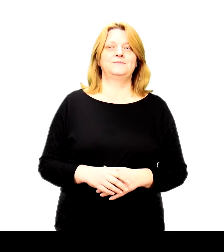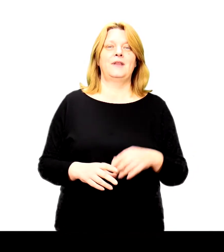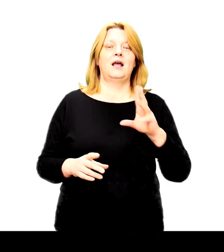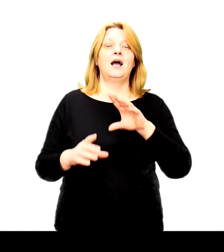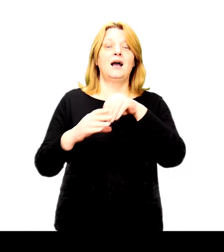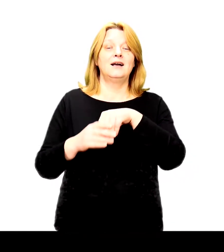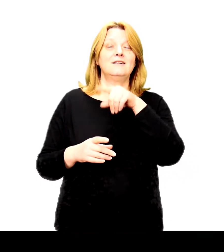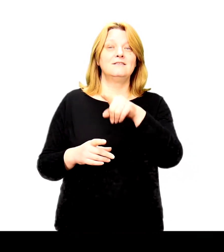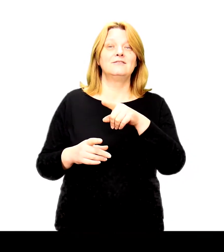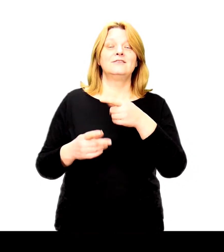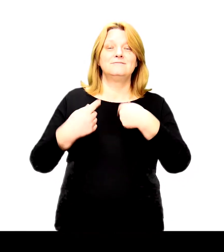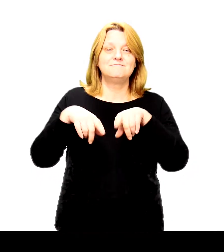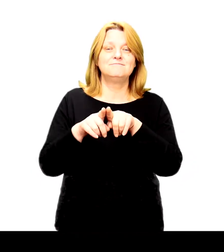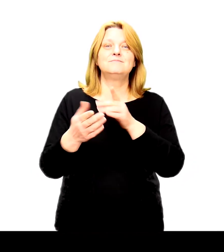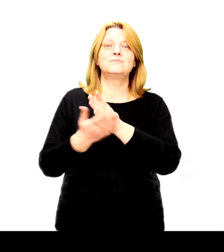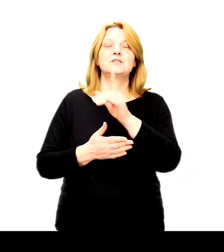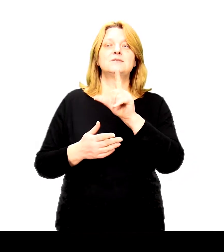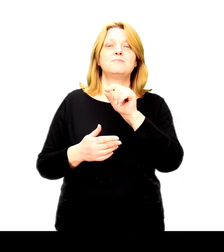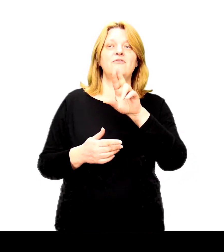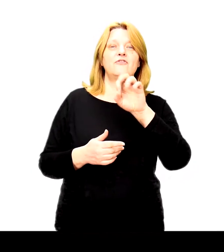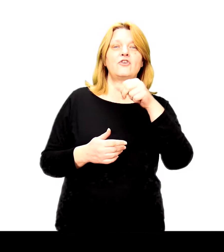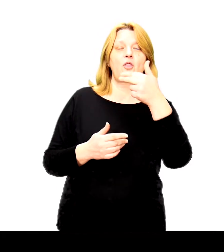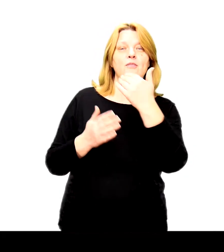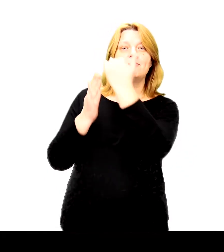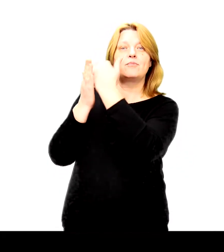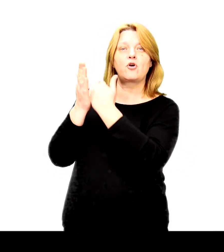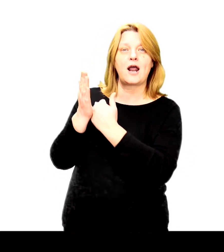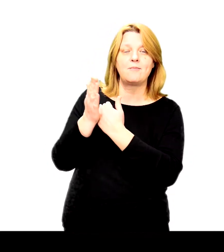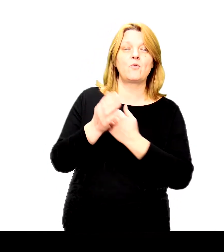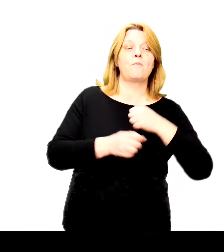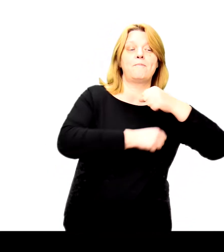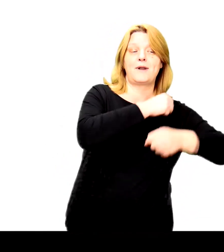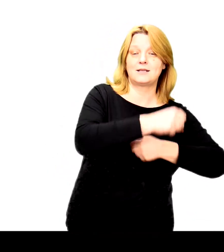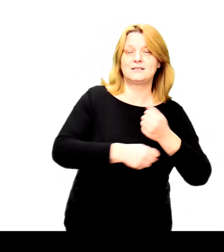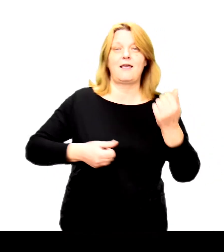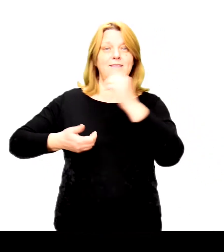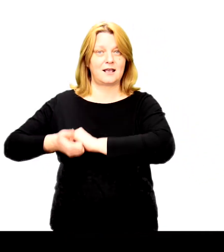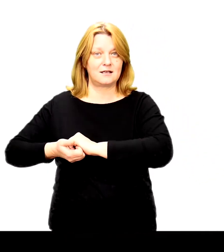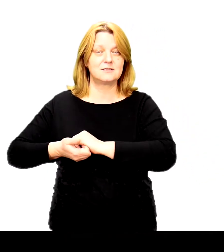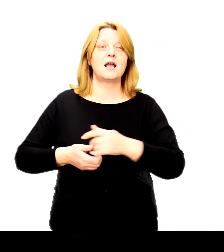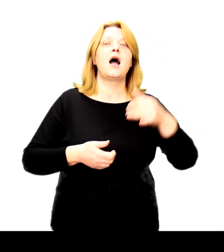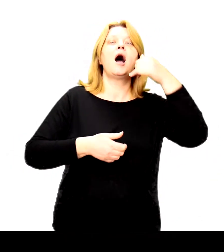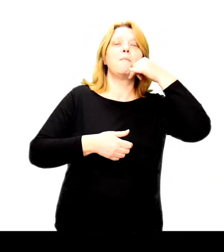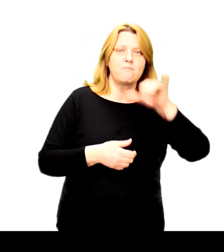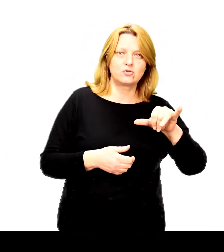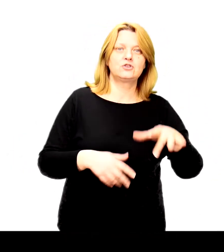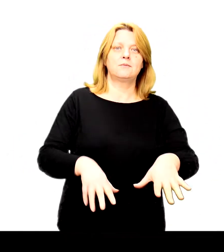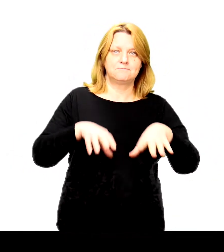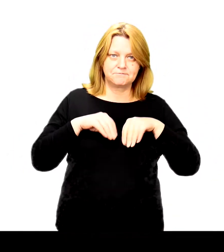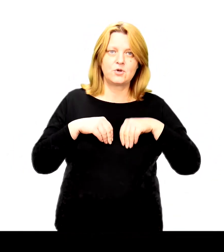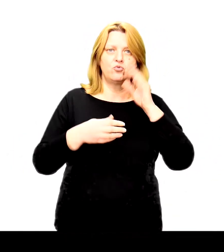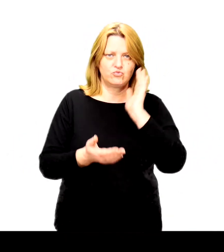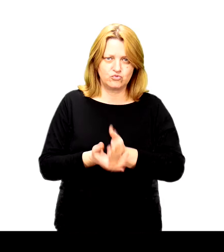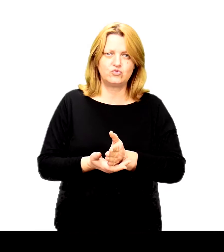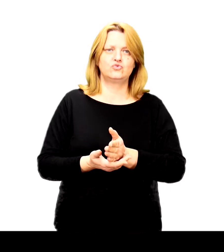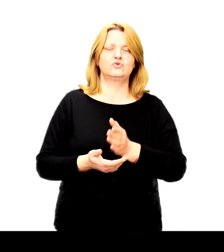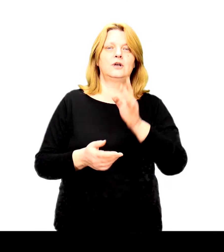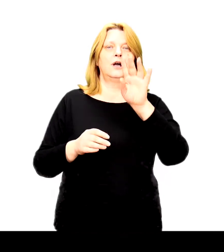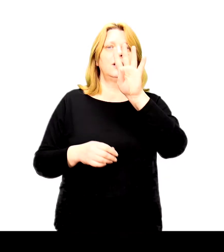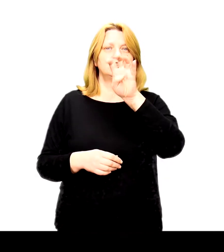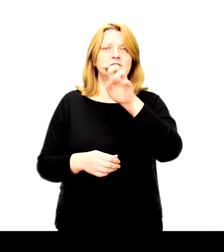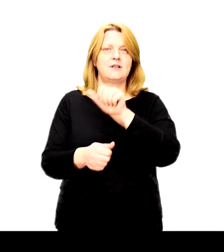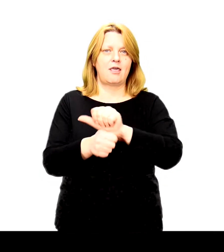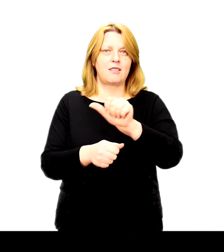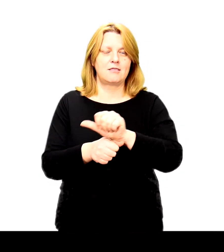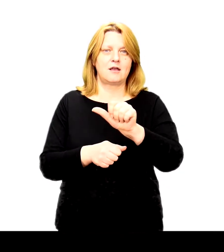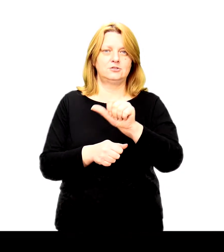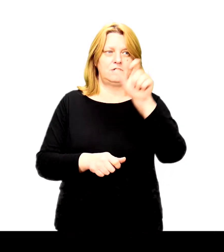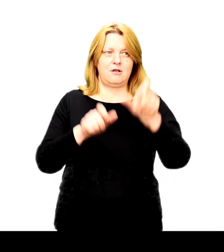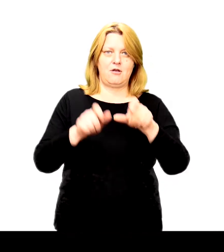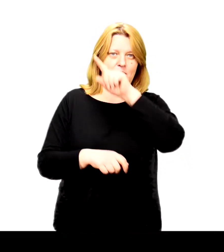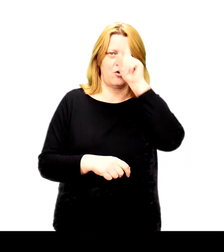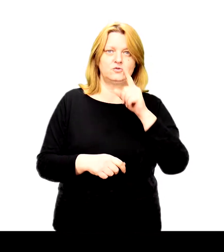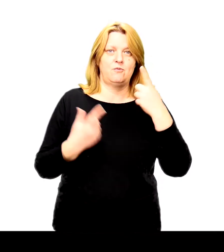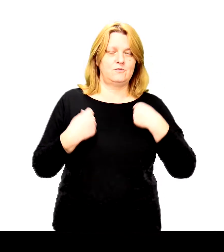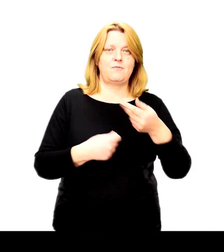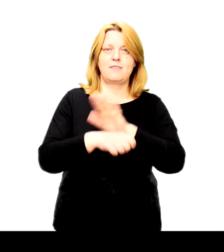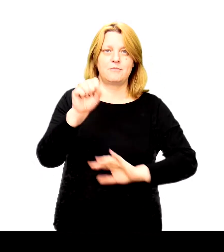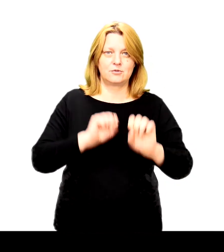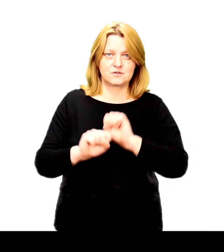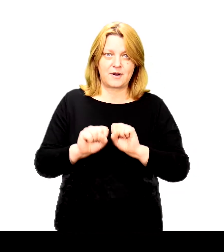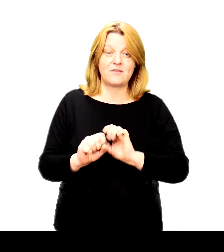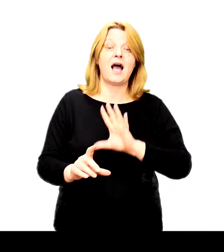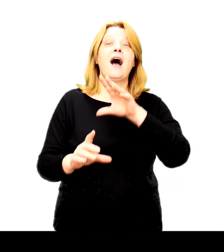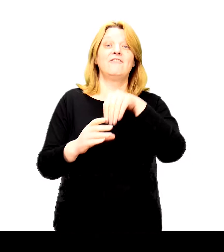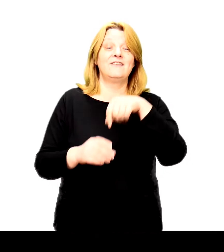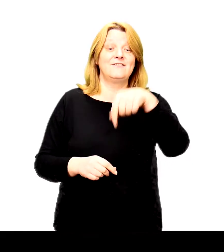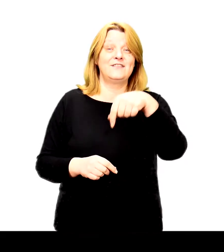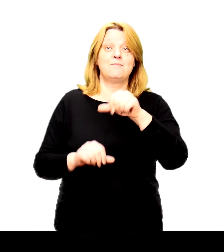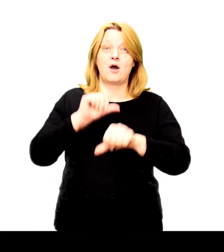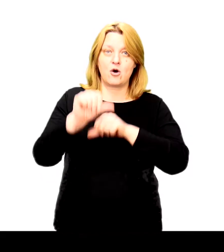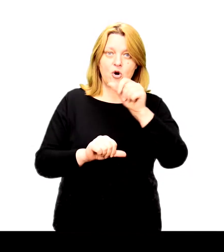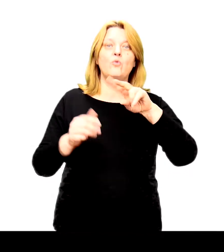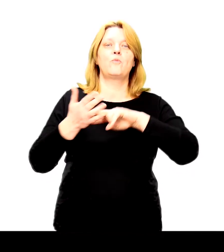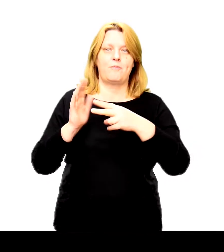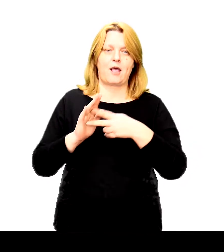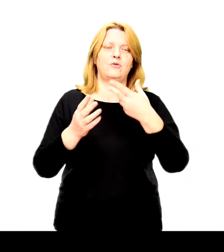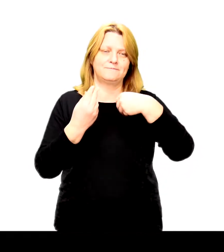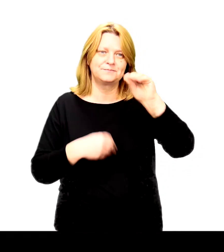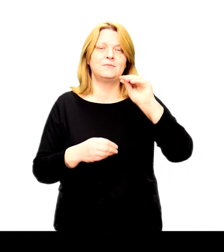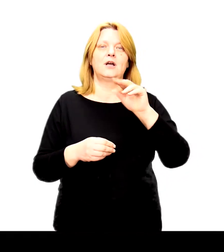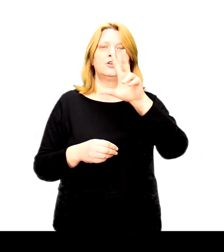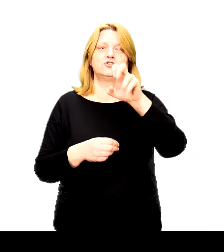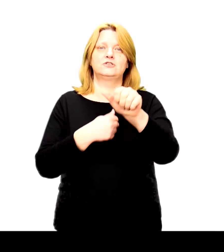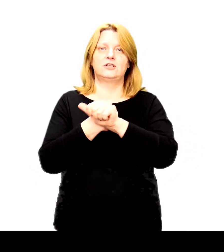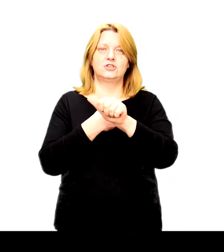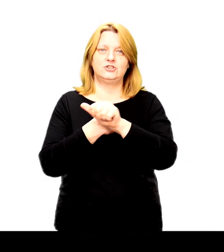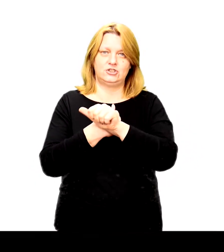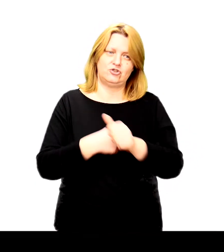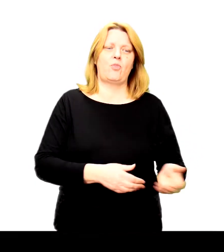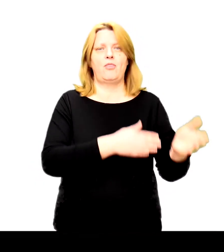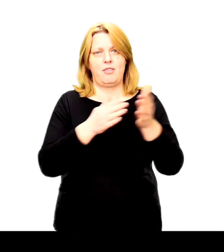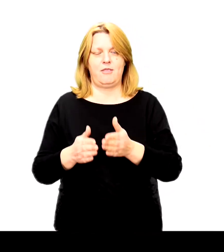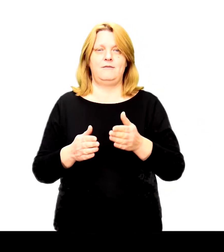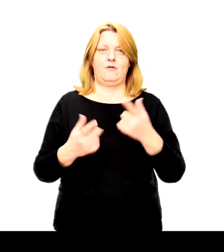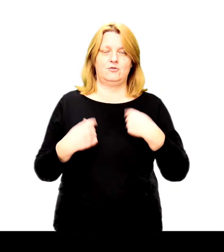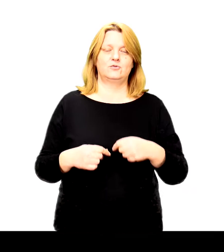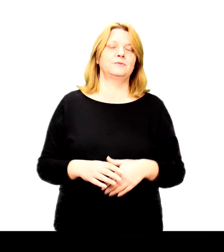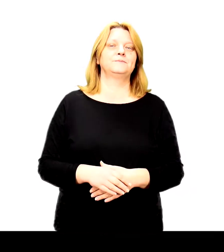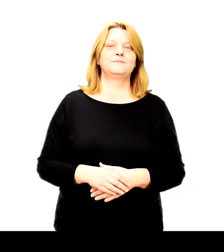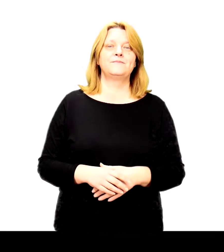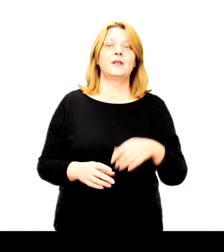W ramach realizowanego przez PFRON programu „Praca-Integracja” poczta zatrudniła już 411 osób niepełnosprawnych, a w tym roku planuje zatrudnić 360 kolejnych.